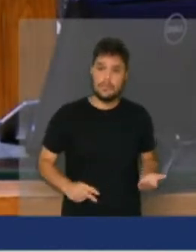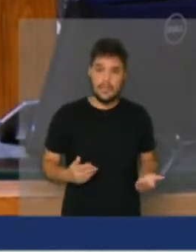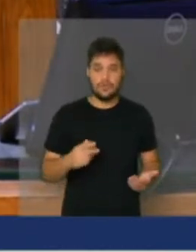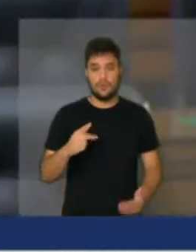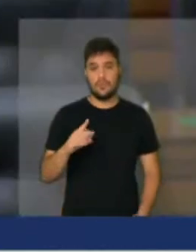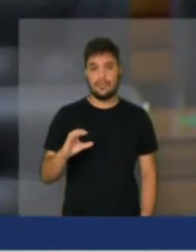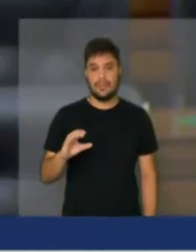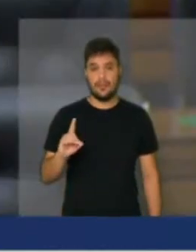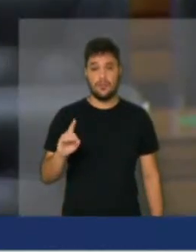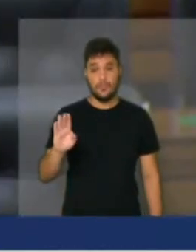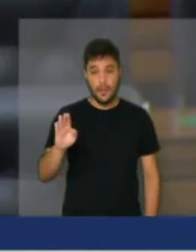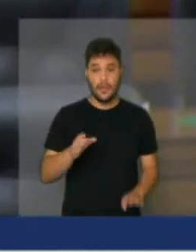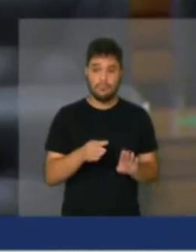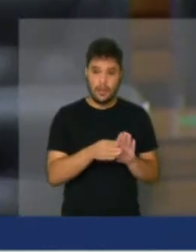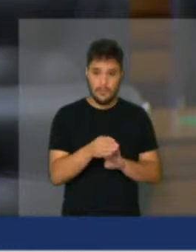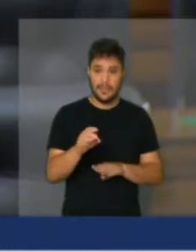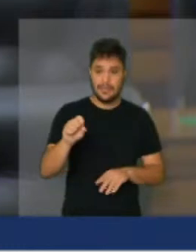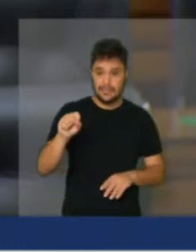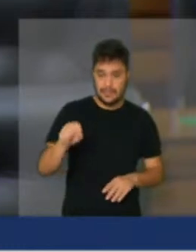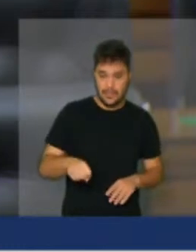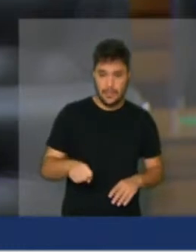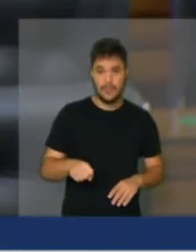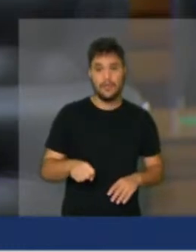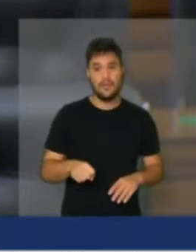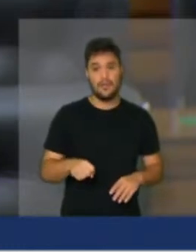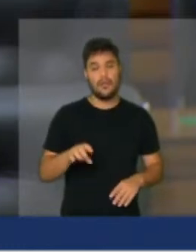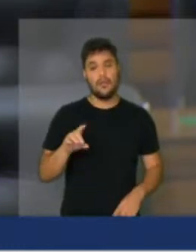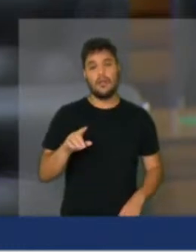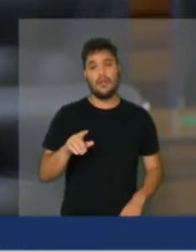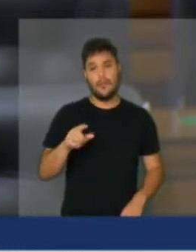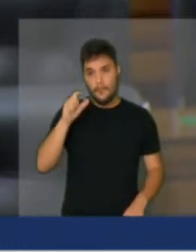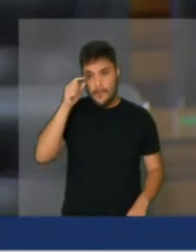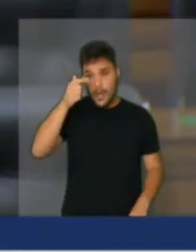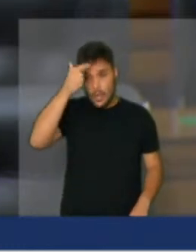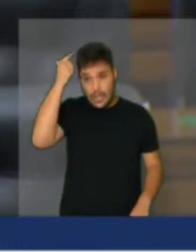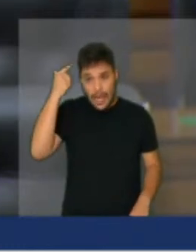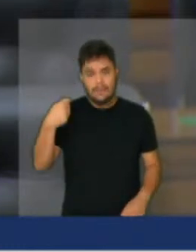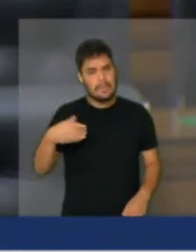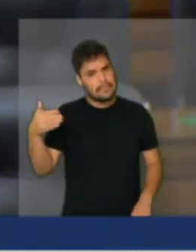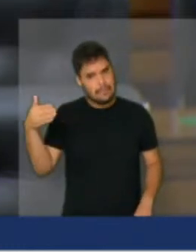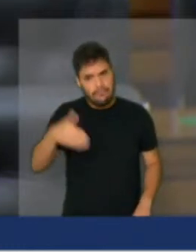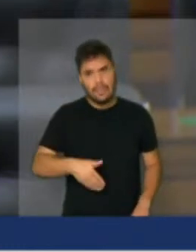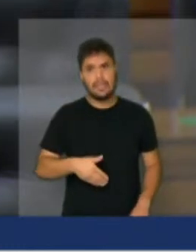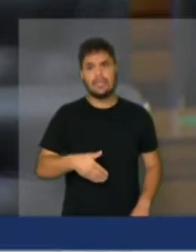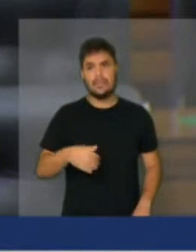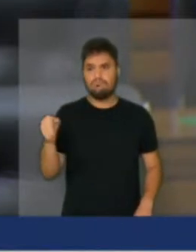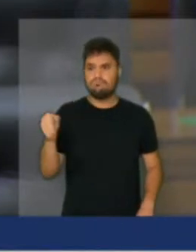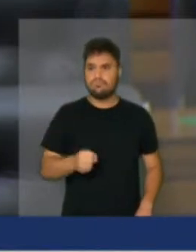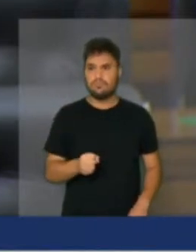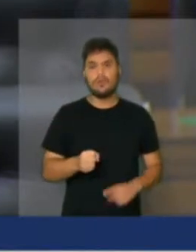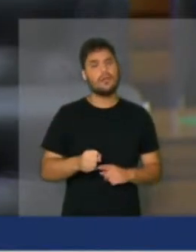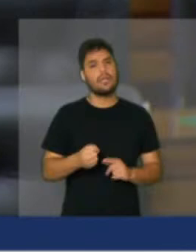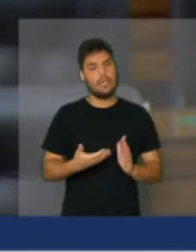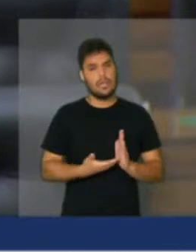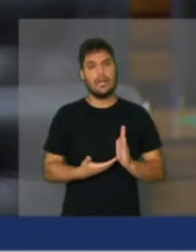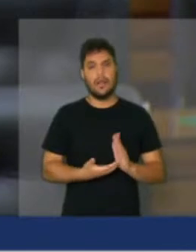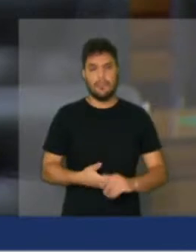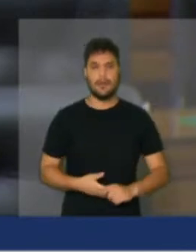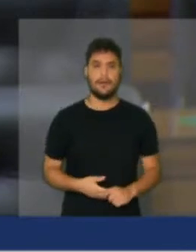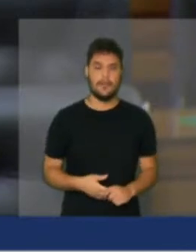QUE... QUE VIR AQUI... CONVOCADO POR ESTA CASA PARA... PARA PRESTAR... ESCLARECIMENTO NO